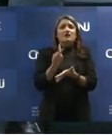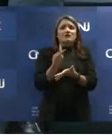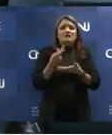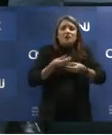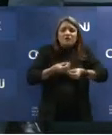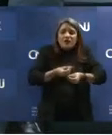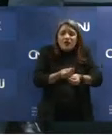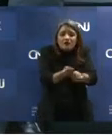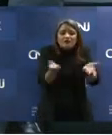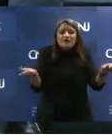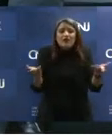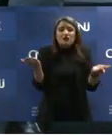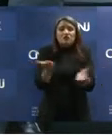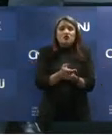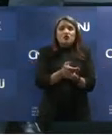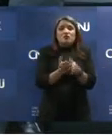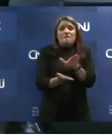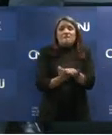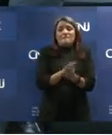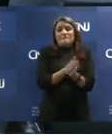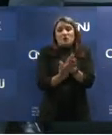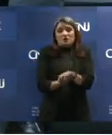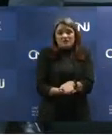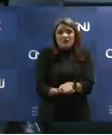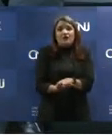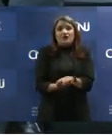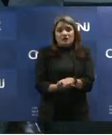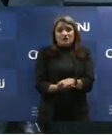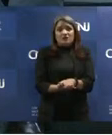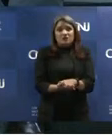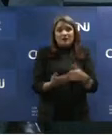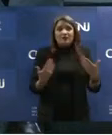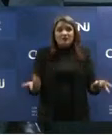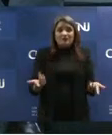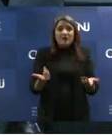Exatamente pelo excesso de processos que a magistrada acumulava.